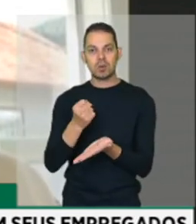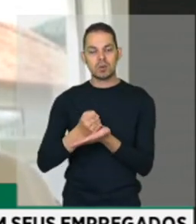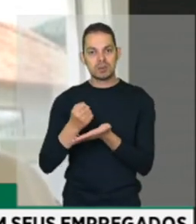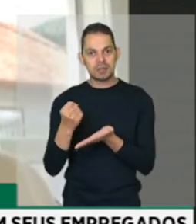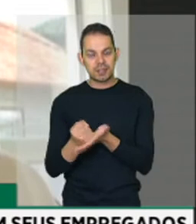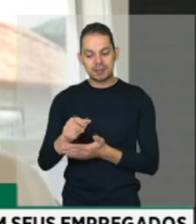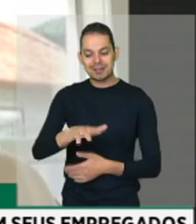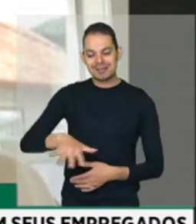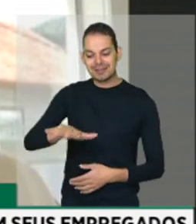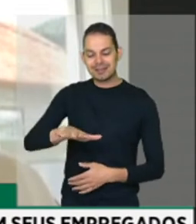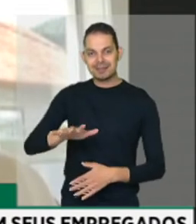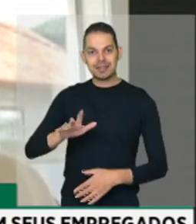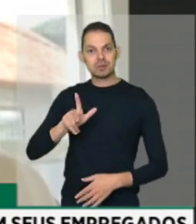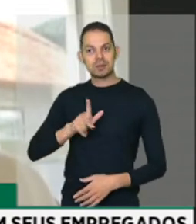PODERÃO SER ENTREGUES, CONTRATADOS NA INICIATIVA